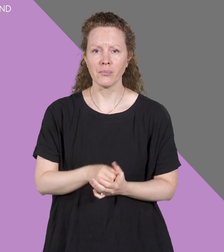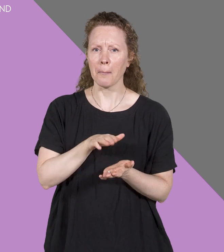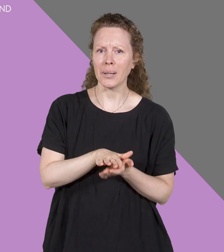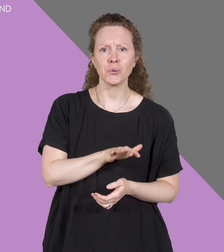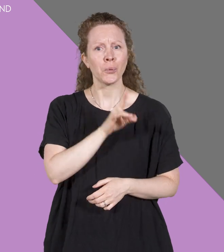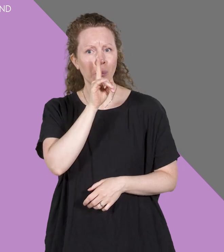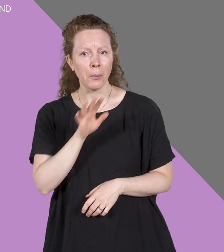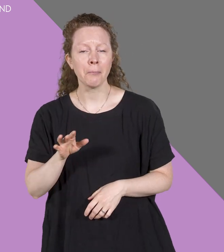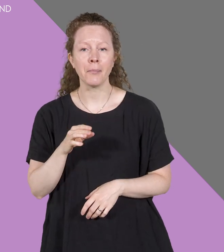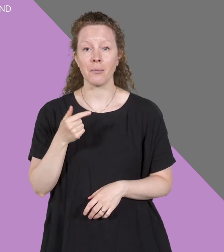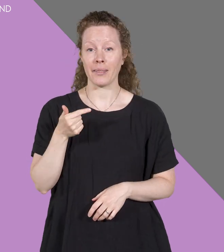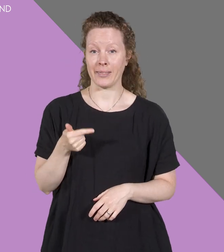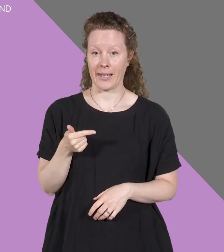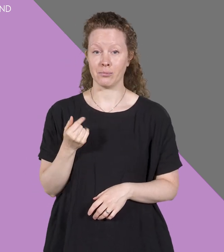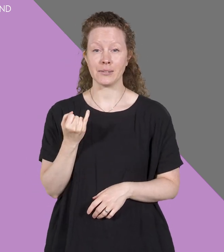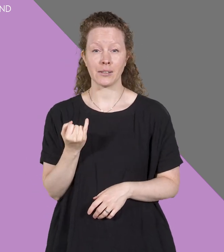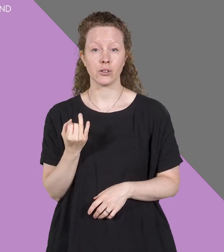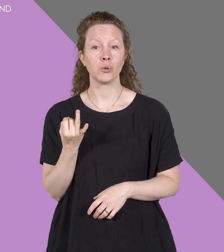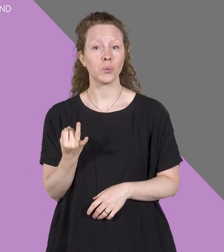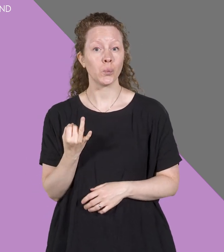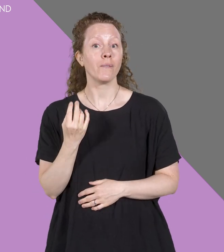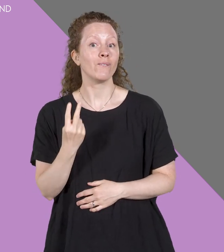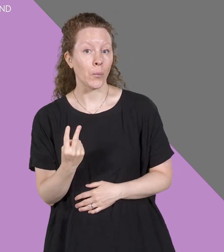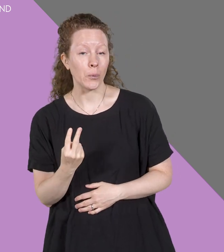Vår plats nummer är T672.